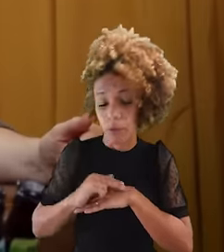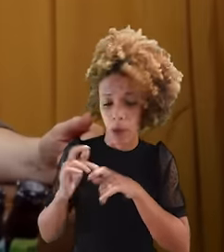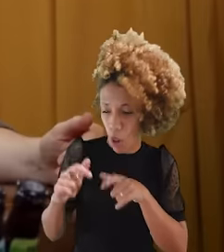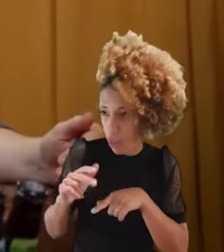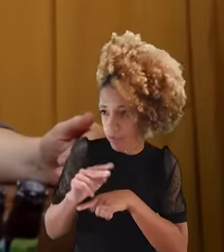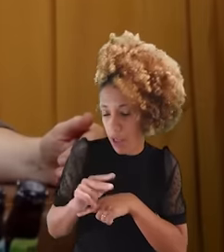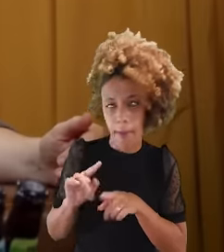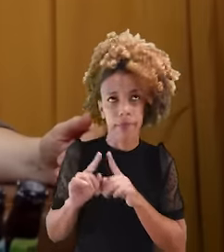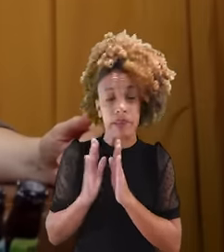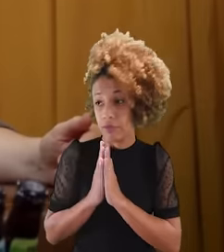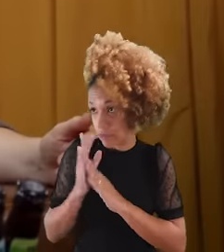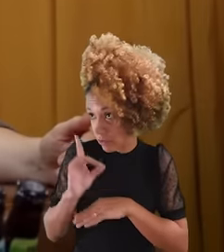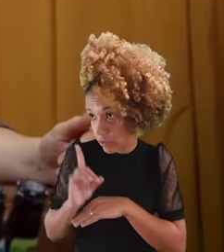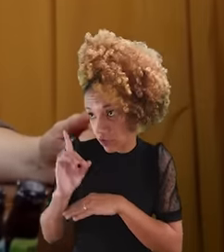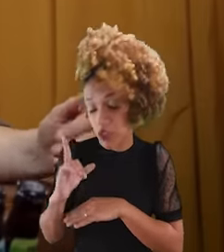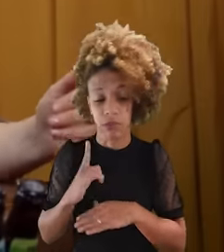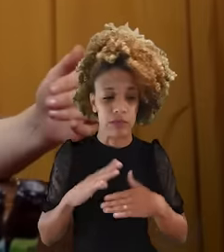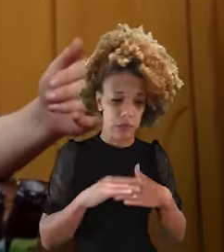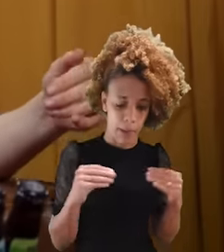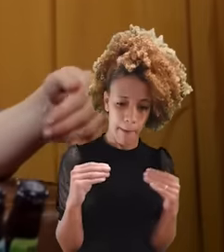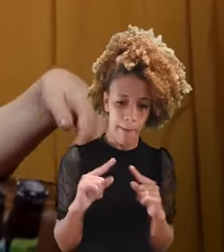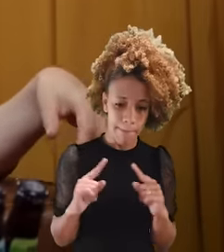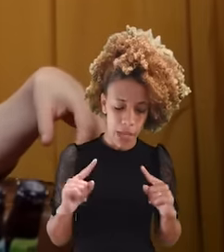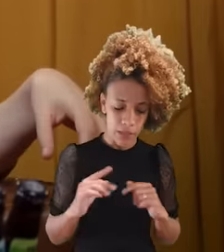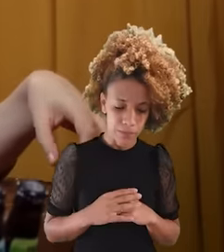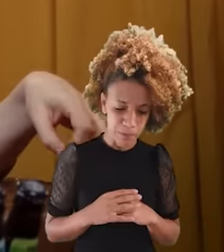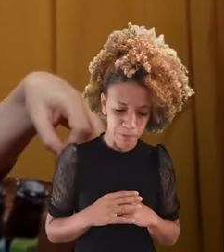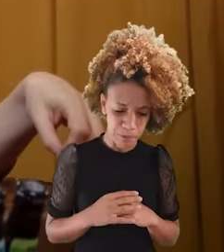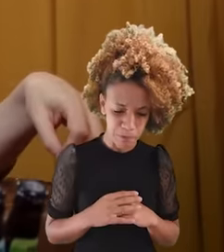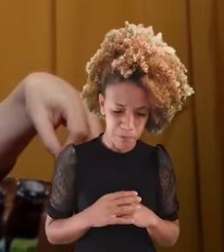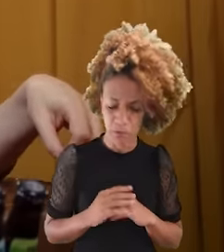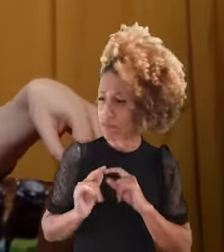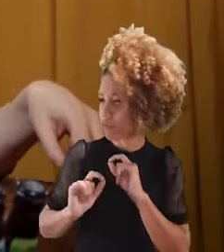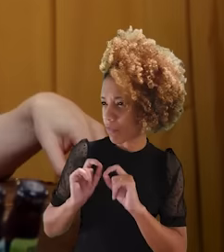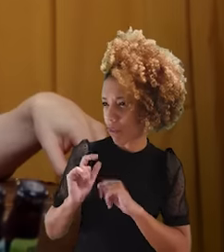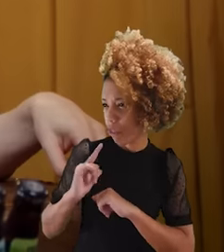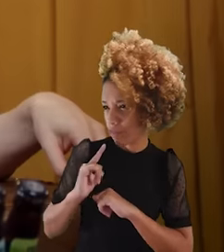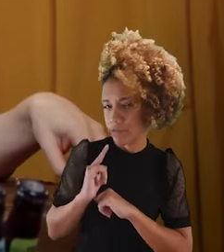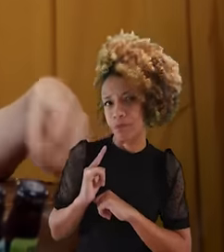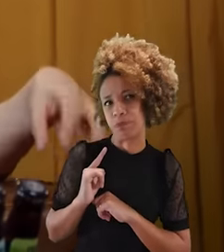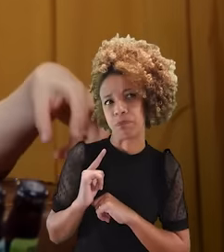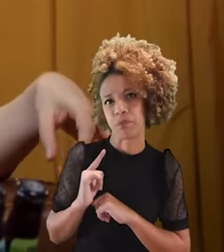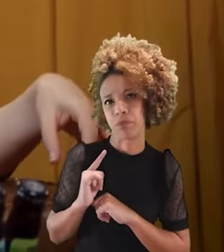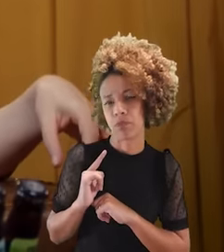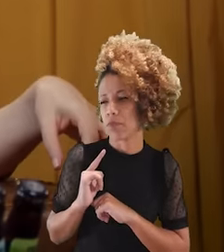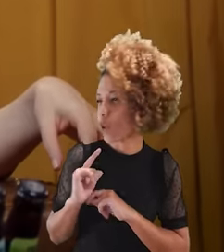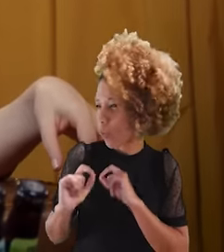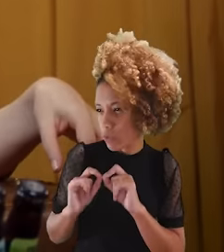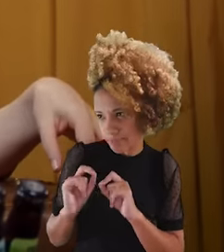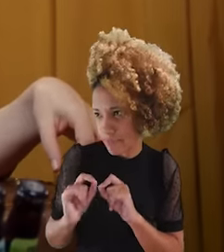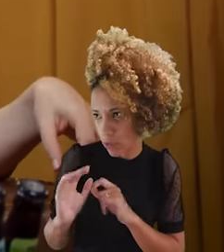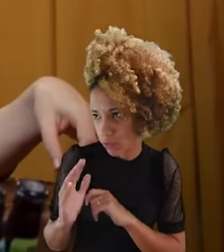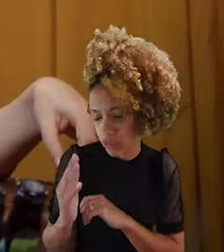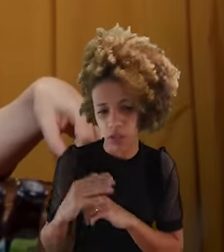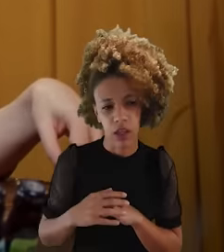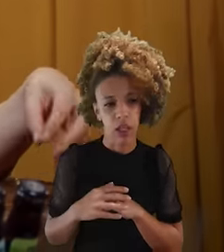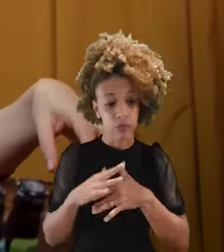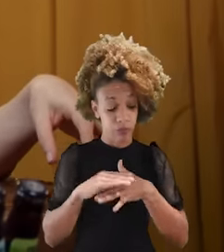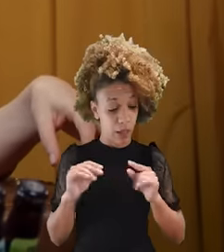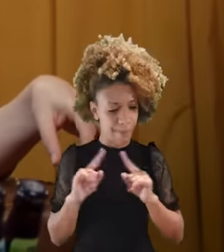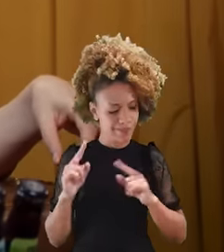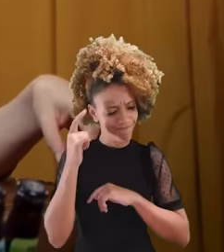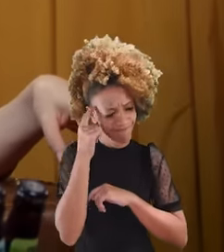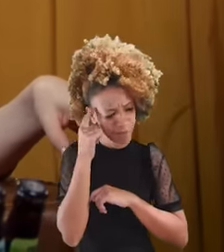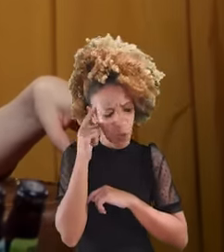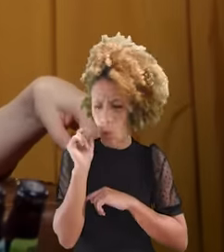dia graças a Deus tá 300% curado mas eu fiquei eh AF fônica E aí a gente tinha que fazer espetáculo